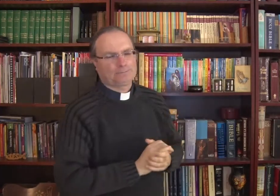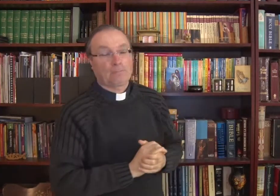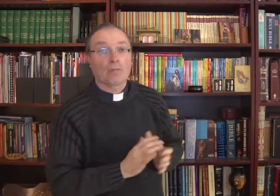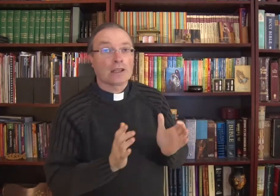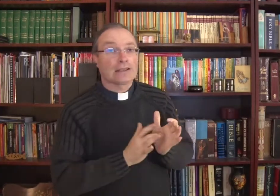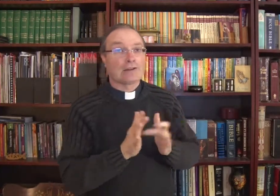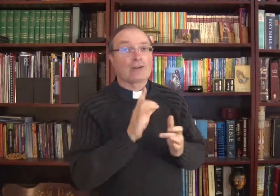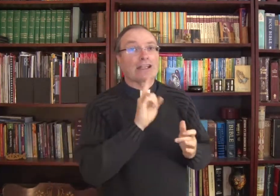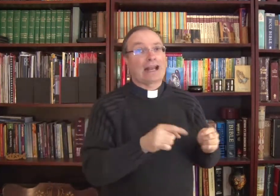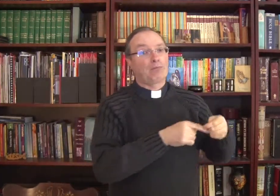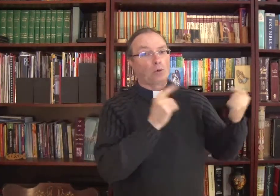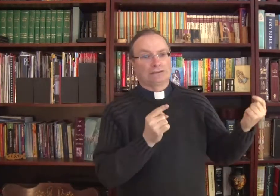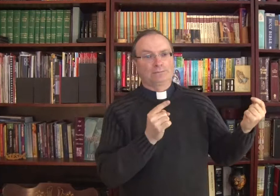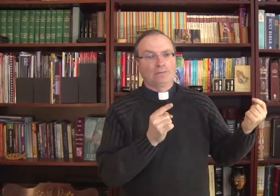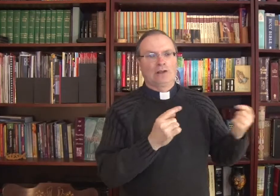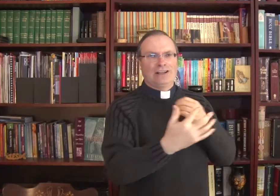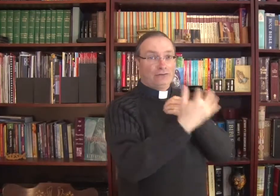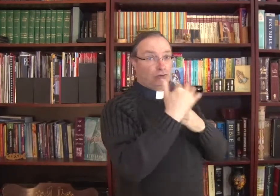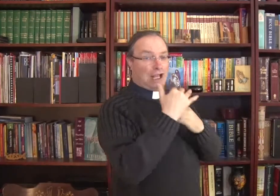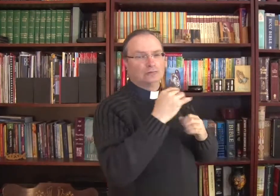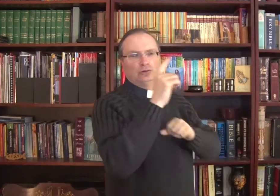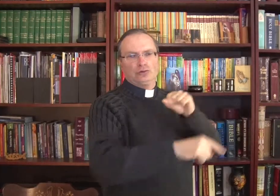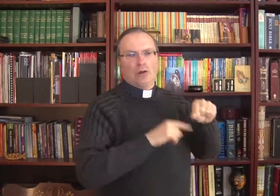Jésus est à l’opposé de l’influence du monde